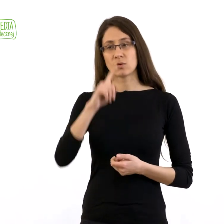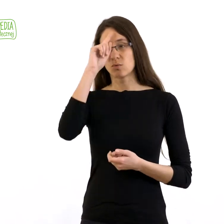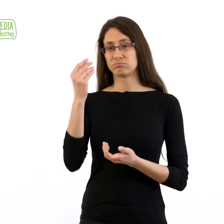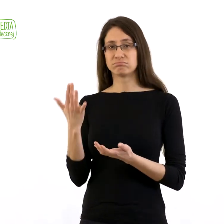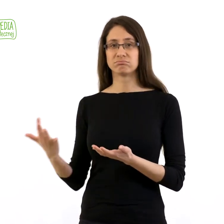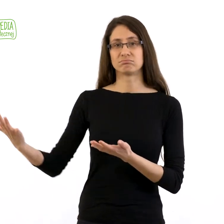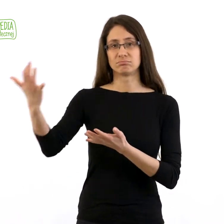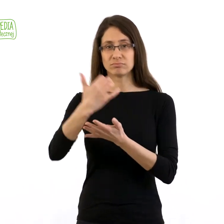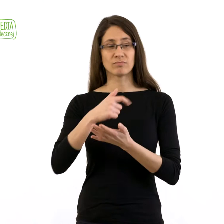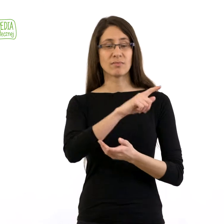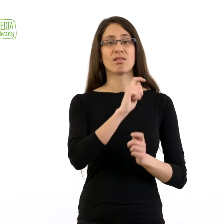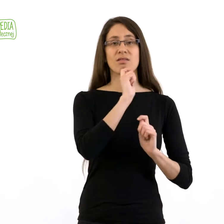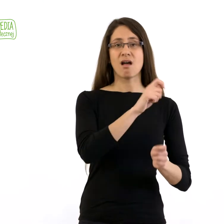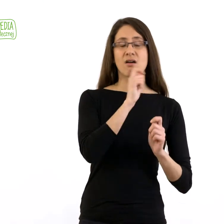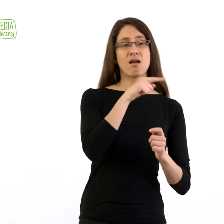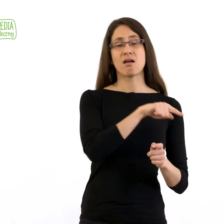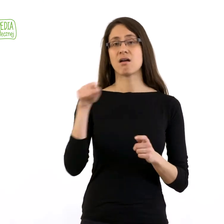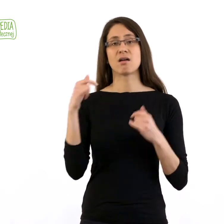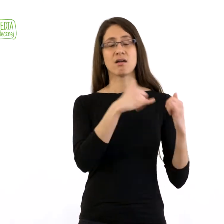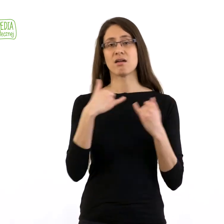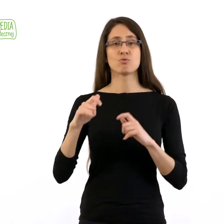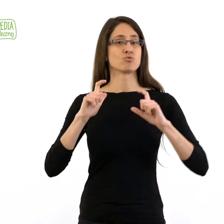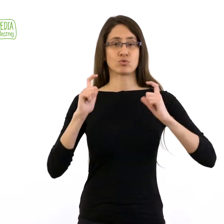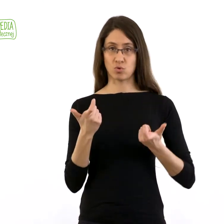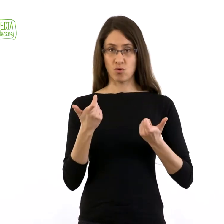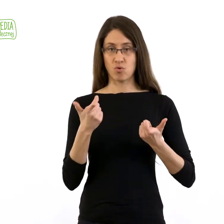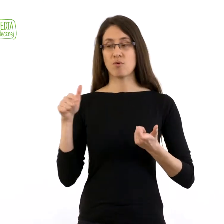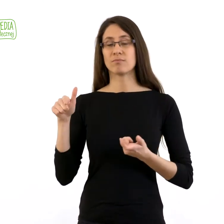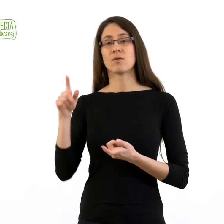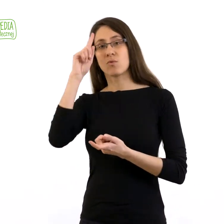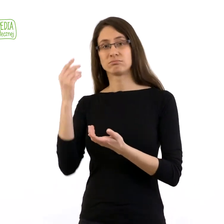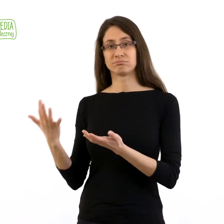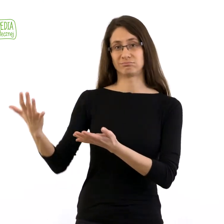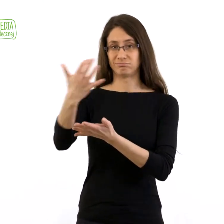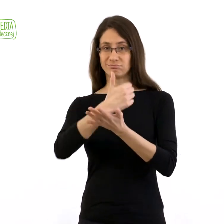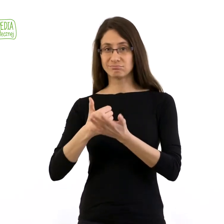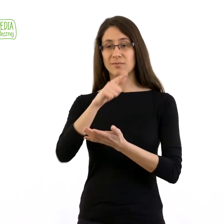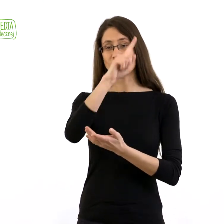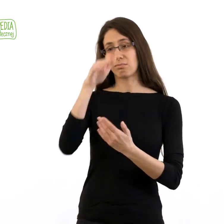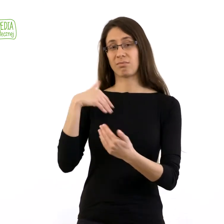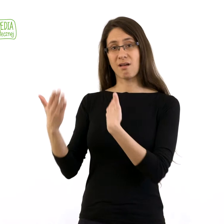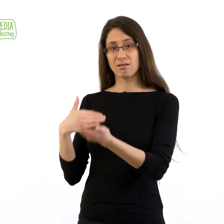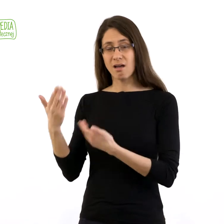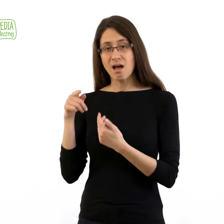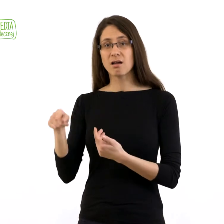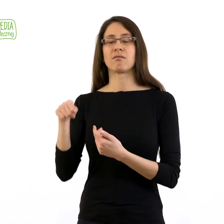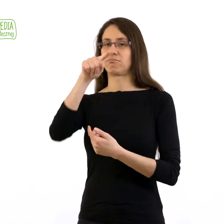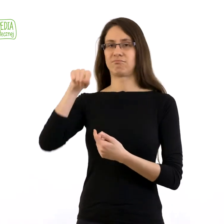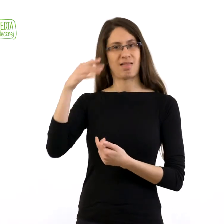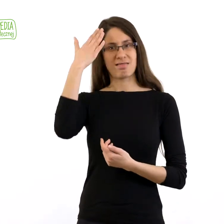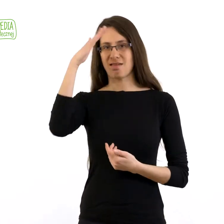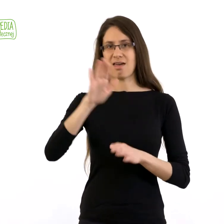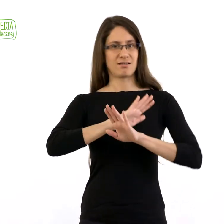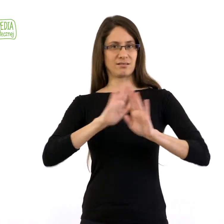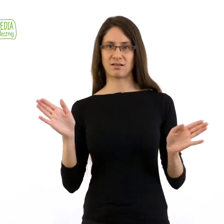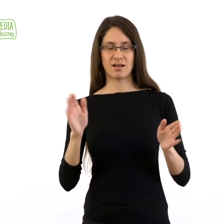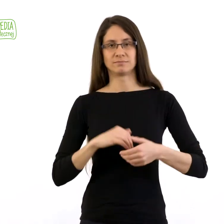Cechą charakterystyczną odróżniającą zbiórkę publiczną od darowizny jest to, że osoba wpłacająca i zbierająca się nie znają.